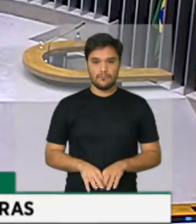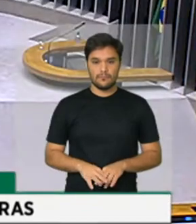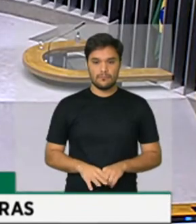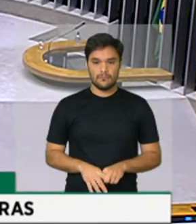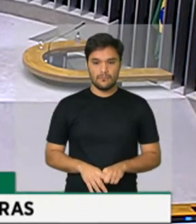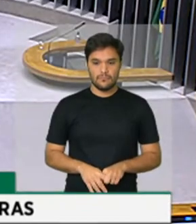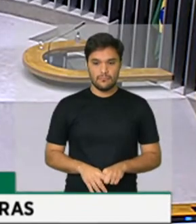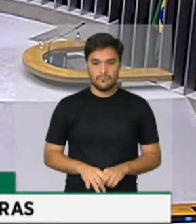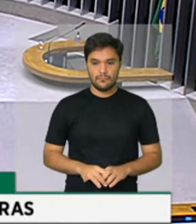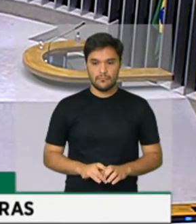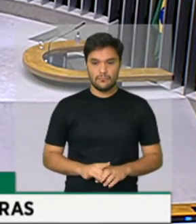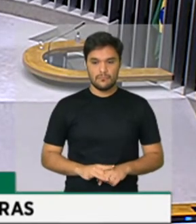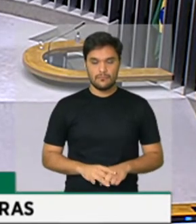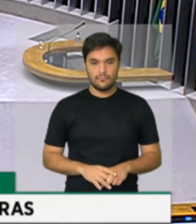ORIENTAMOS SIM. -- [PRESIDENTE]: PSOL.